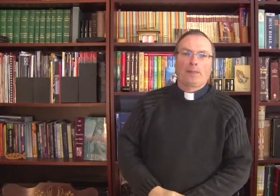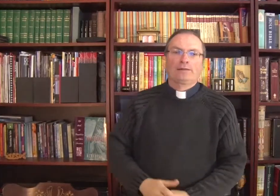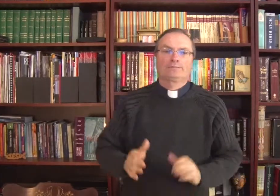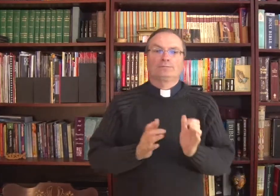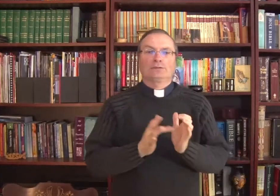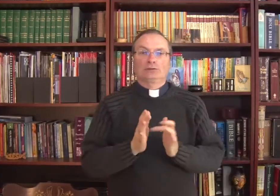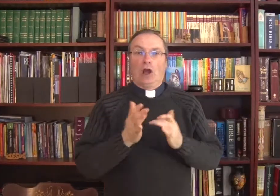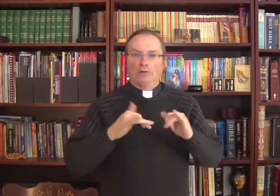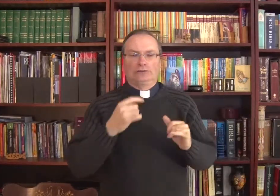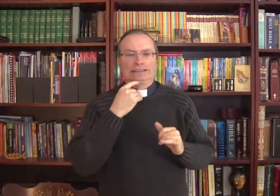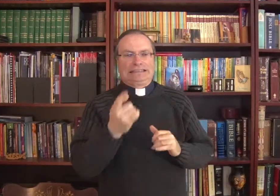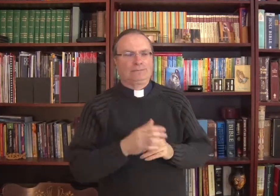Jésus continuait de dire: